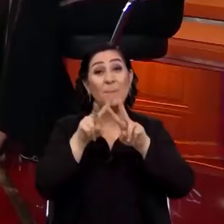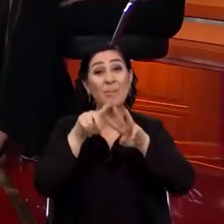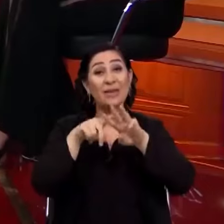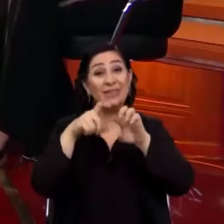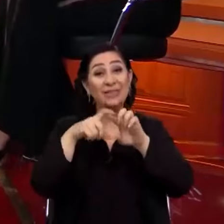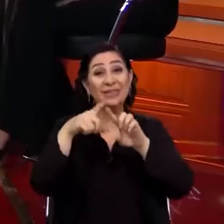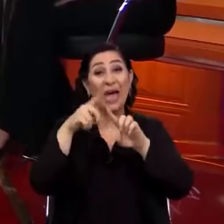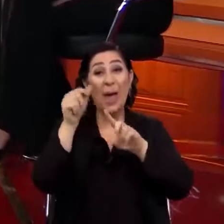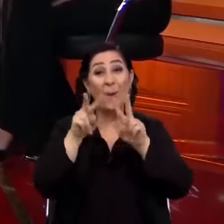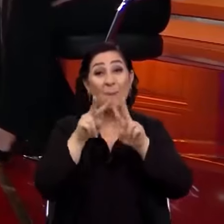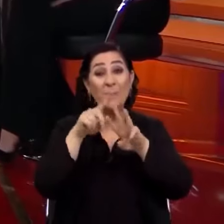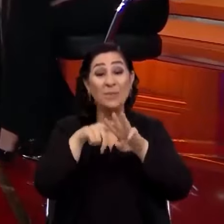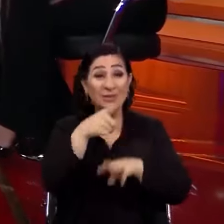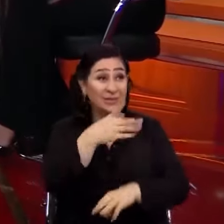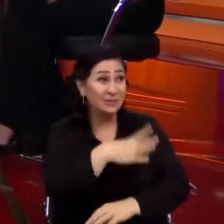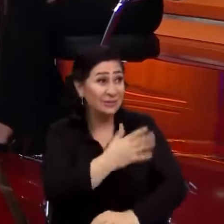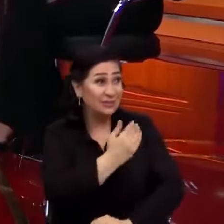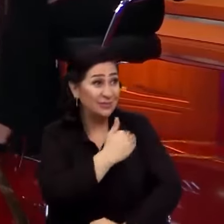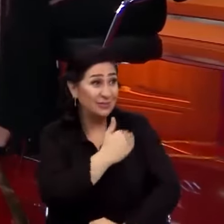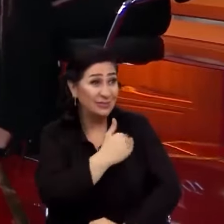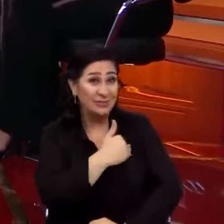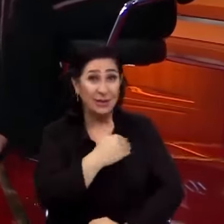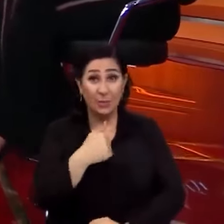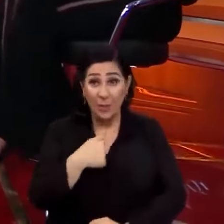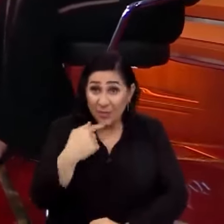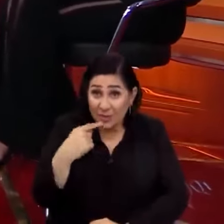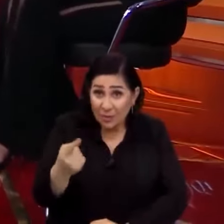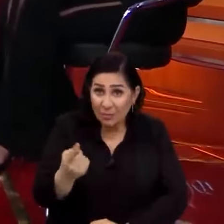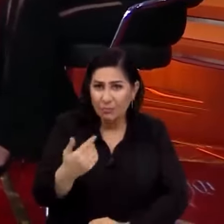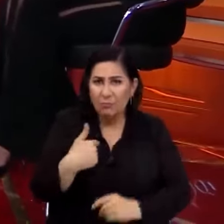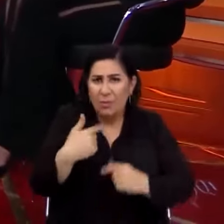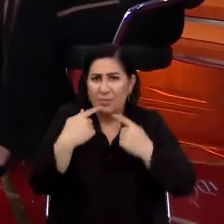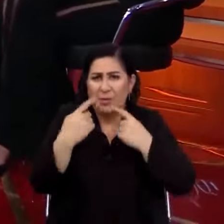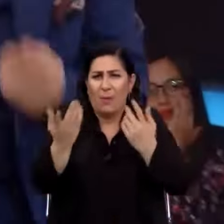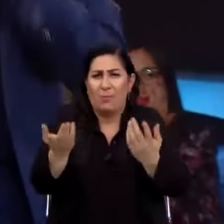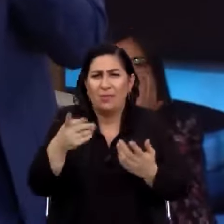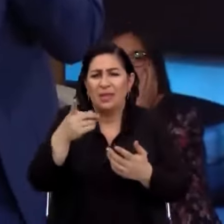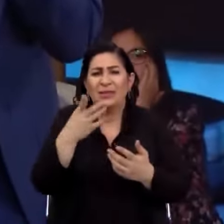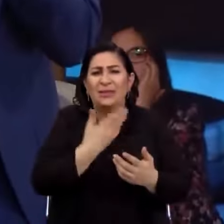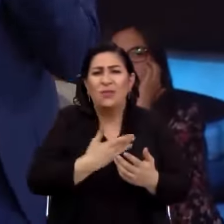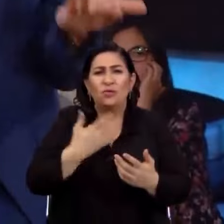niye Sumer s Ben mi Ben niye Summer Time diyeyim sanki Summer Time güzel bir